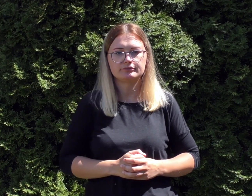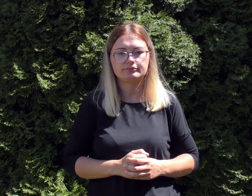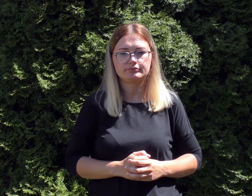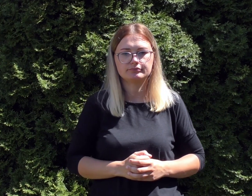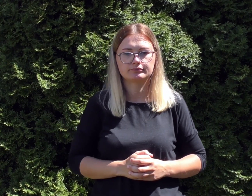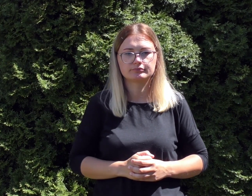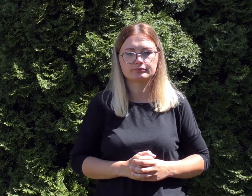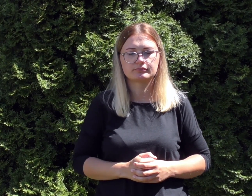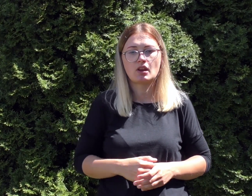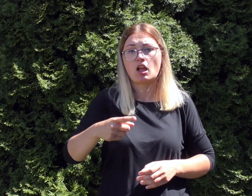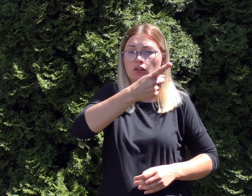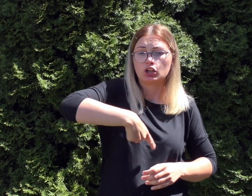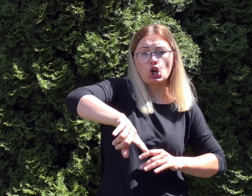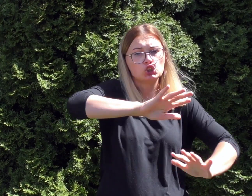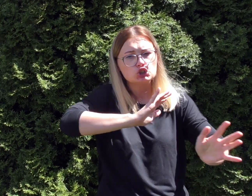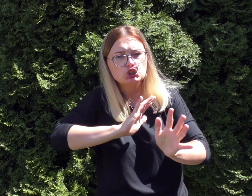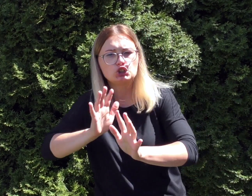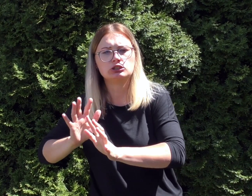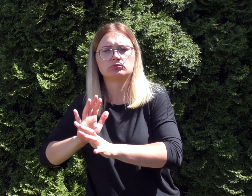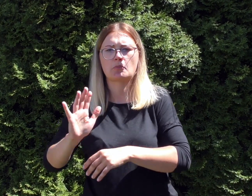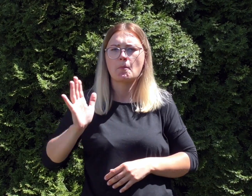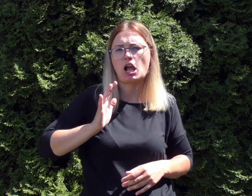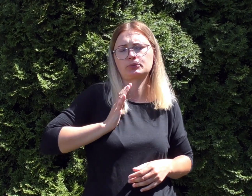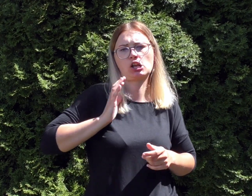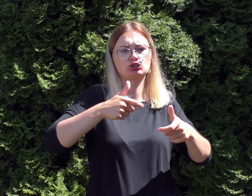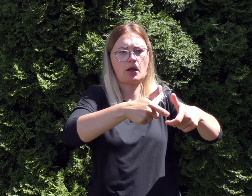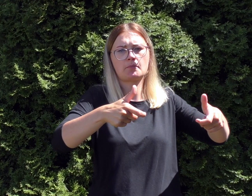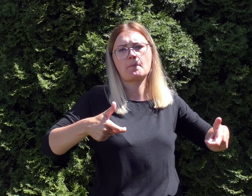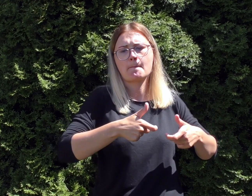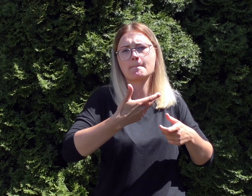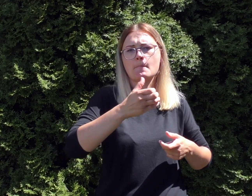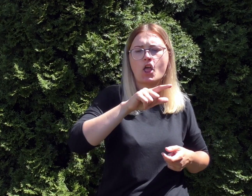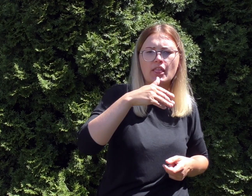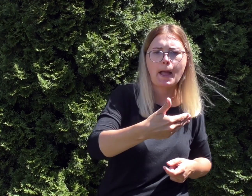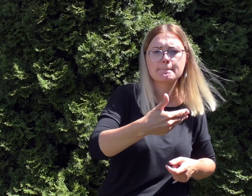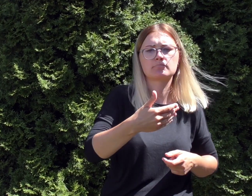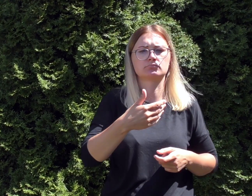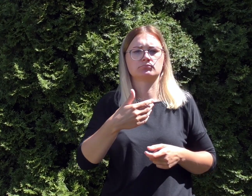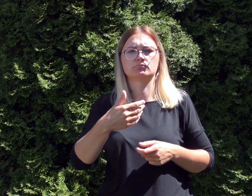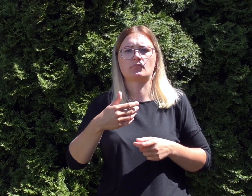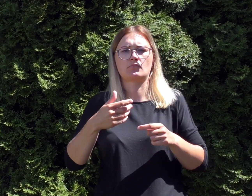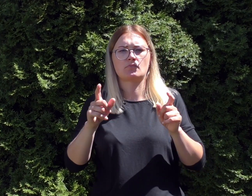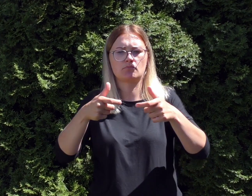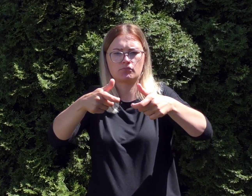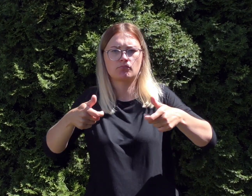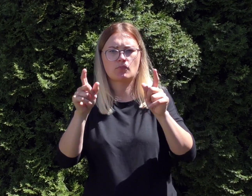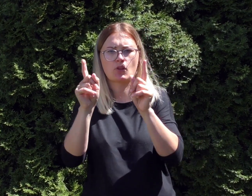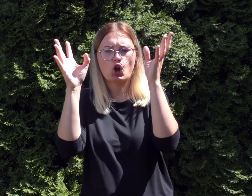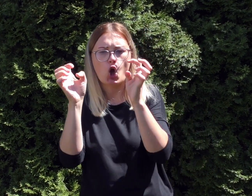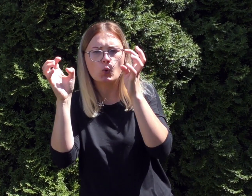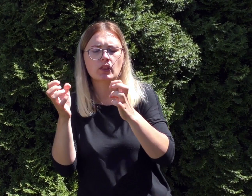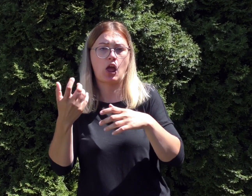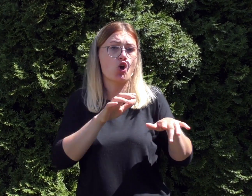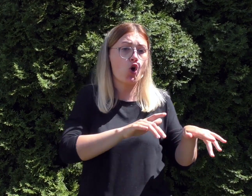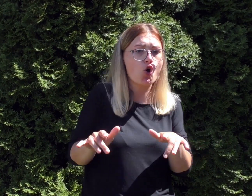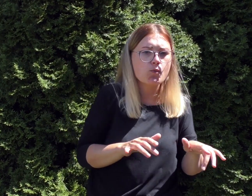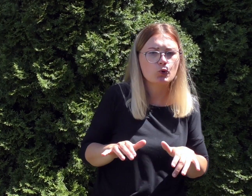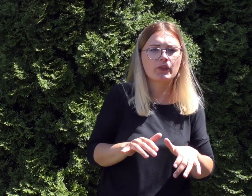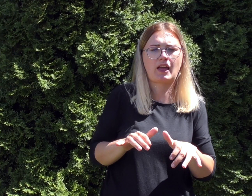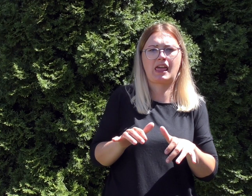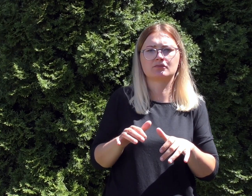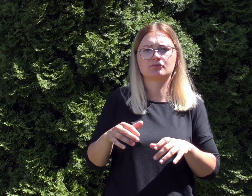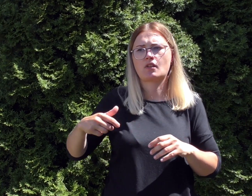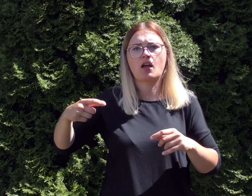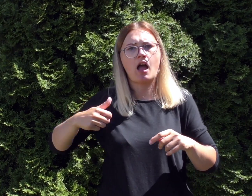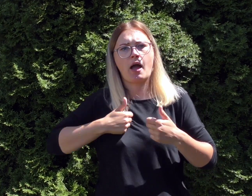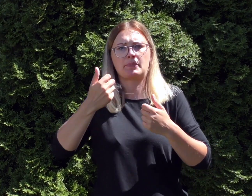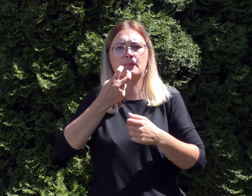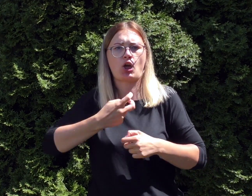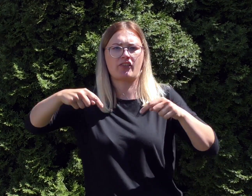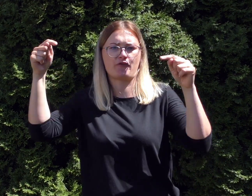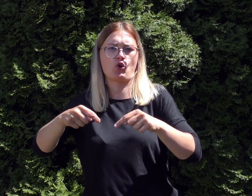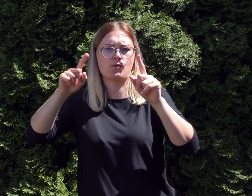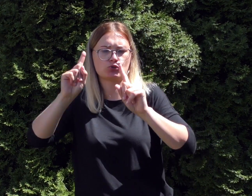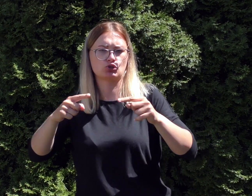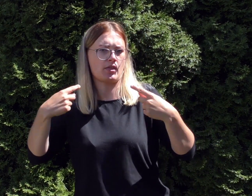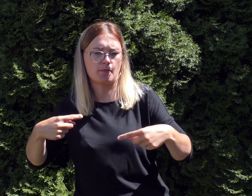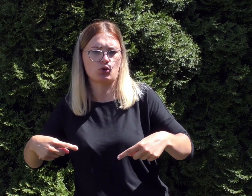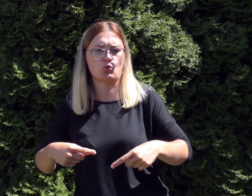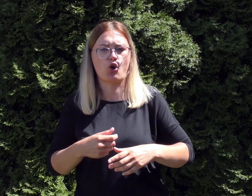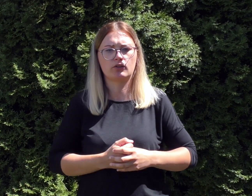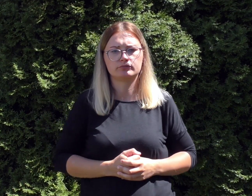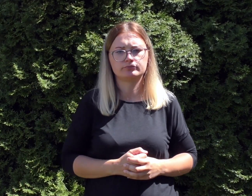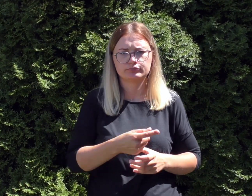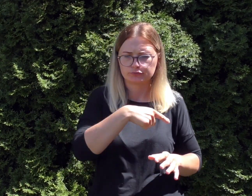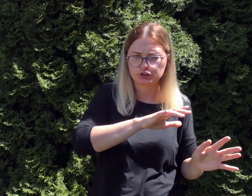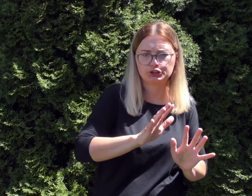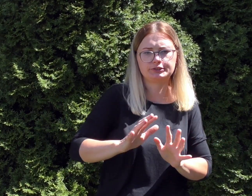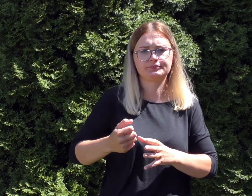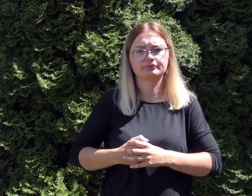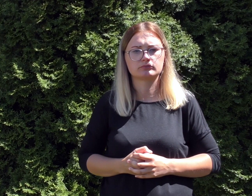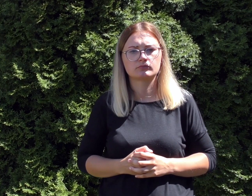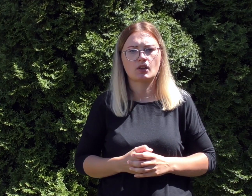Zadbaj o zabezpieczenie modemu, routera czy komputera przed uszkodzeniami spowodowanymi przepięciami.